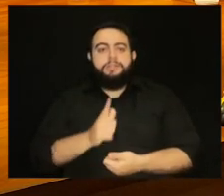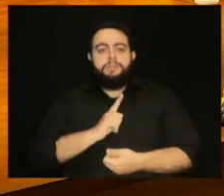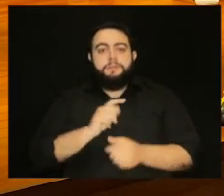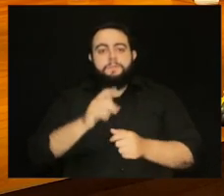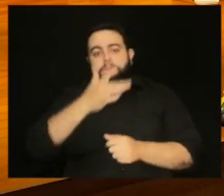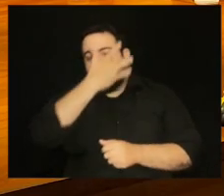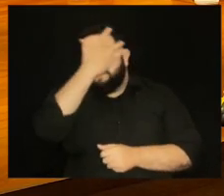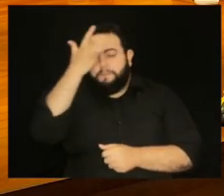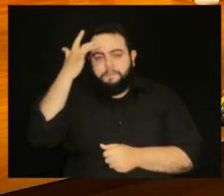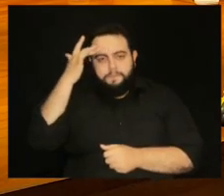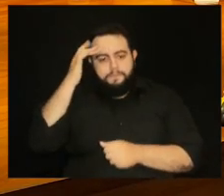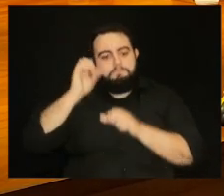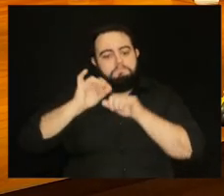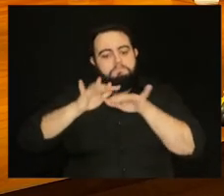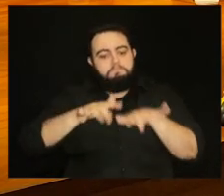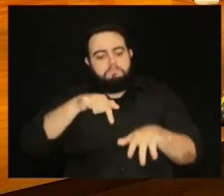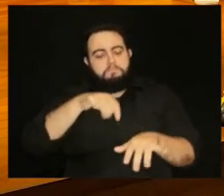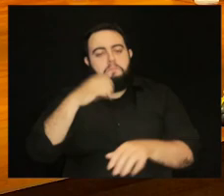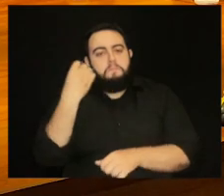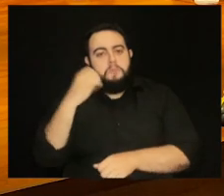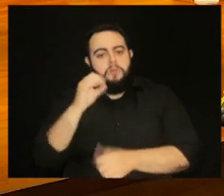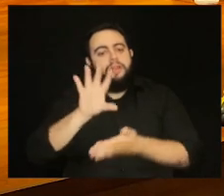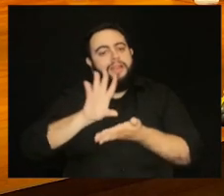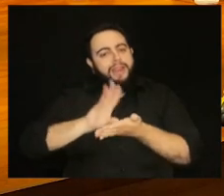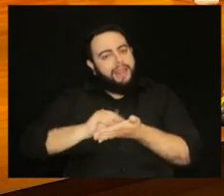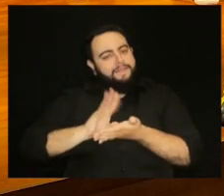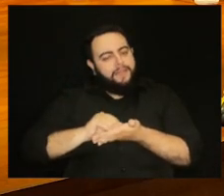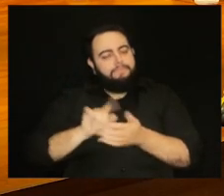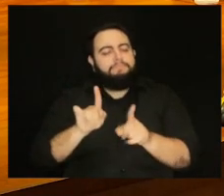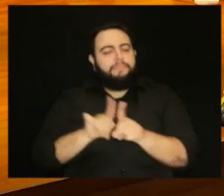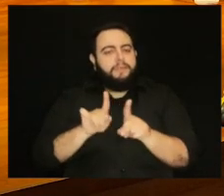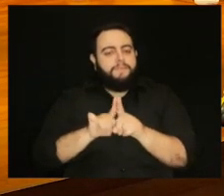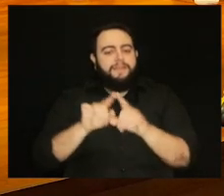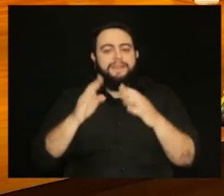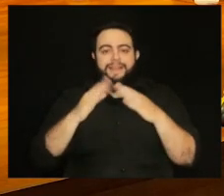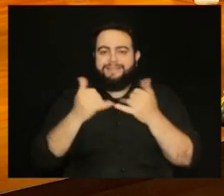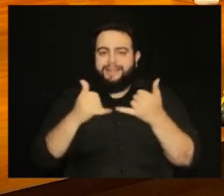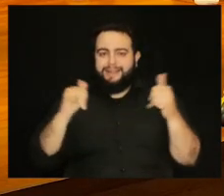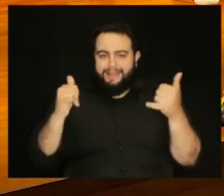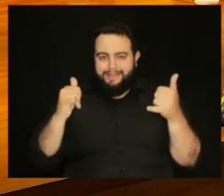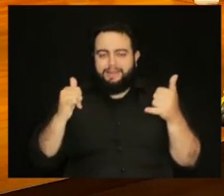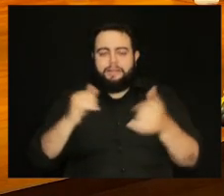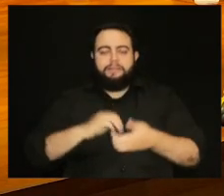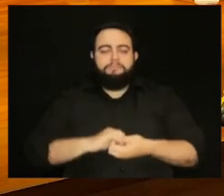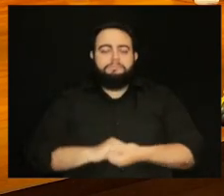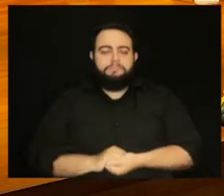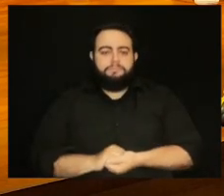se apresentar em Porto Alegre gravava também pra casa elétrica e aí começa